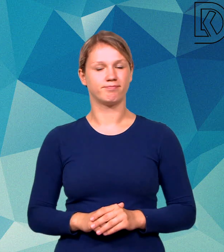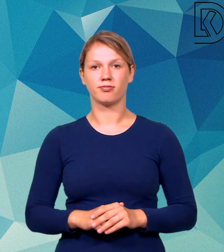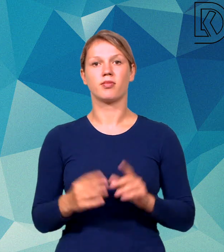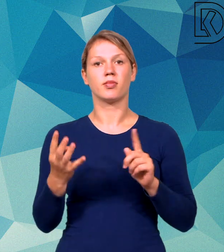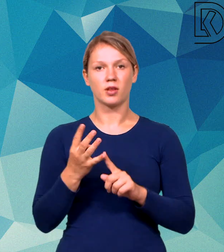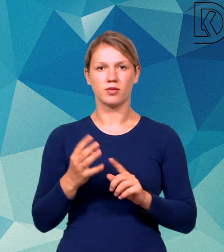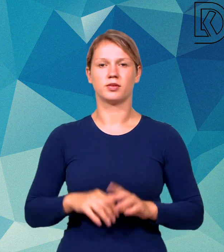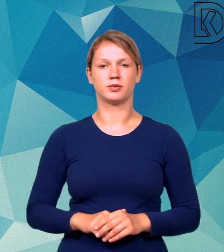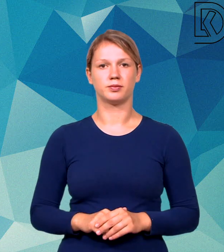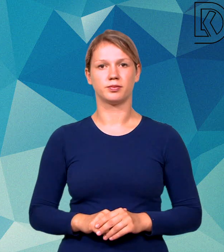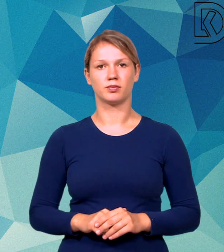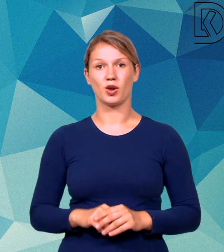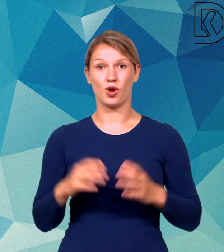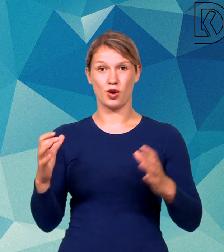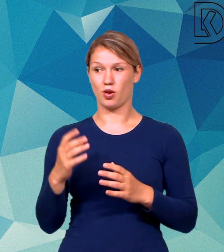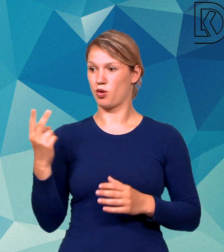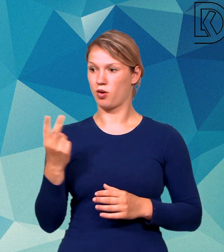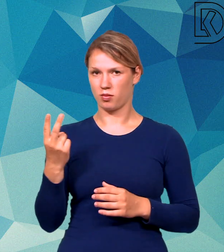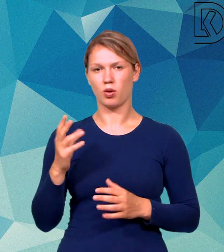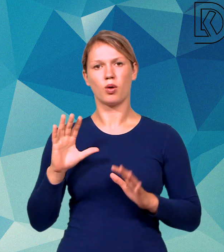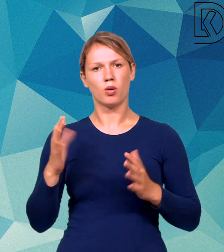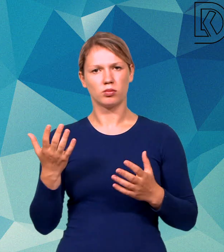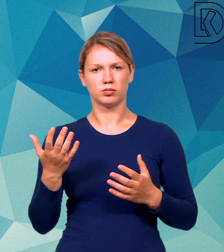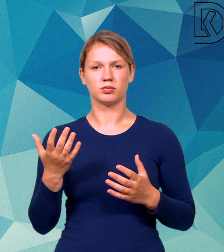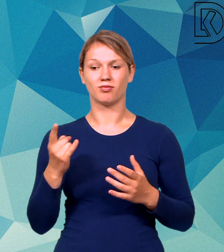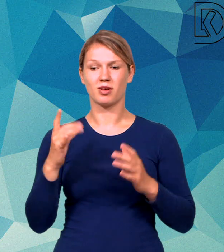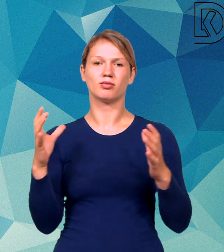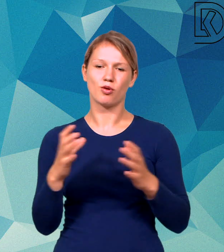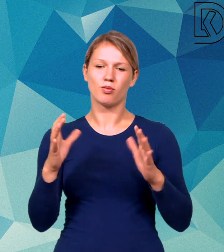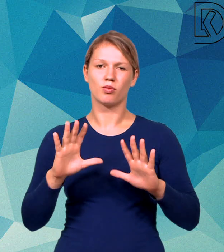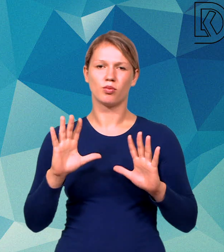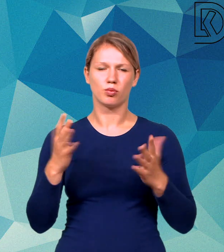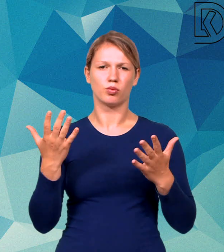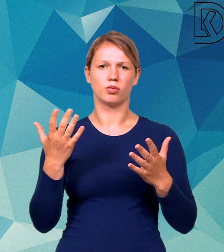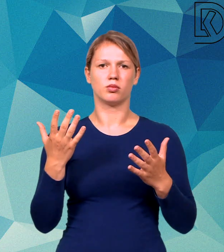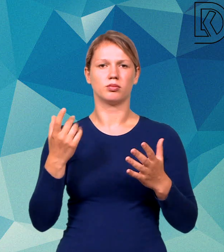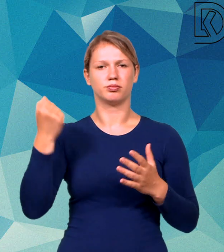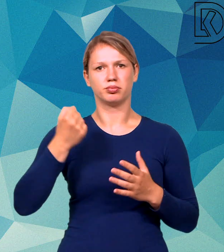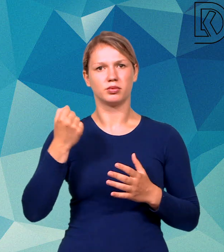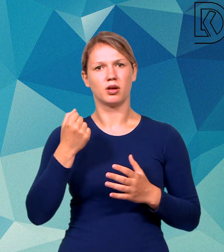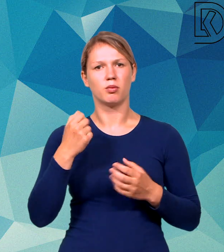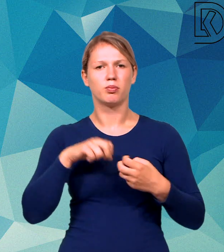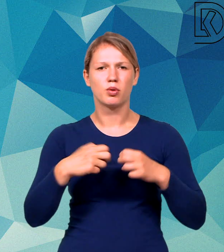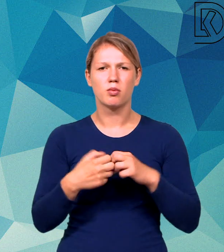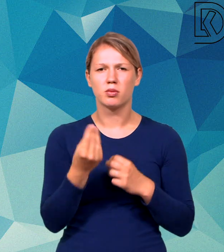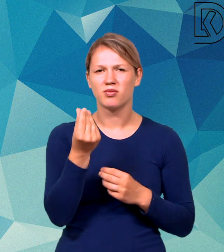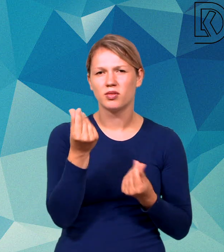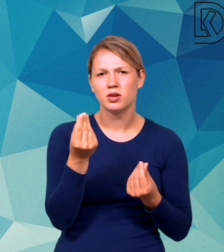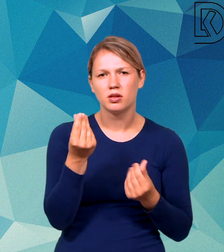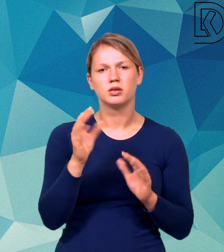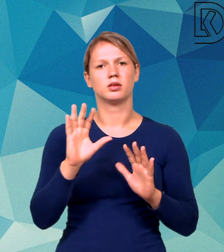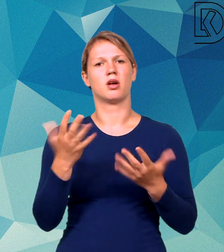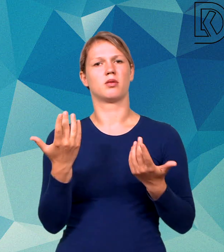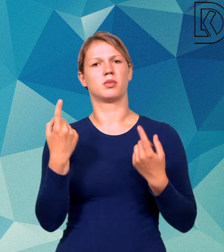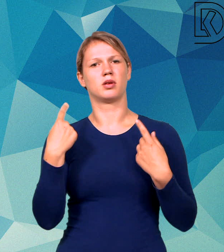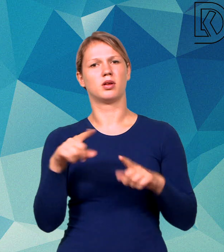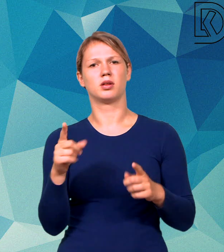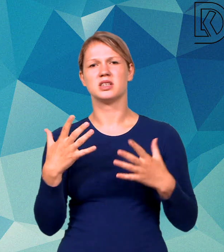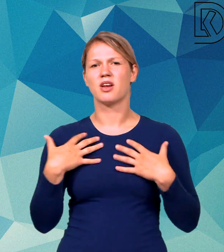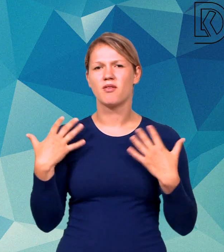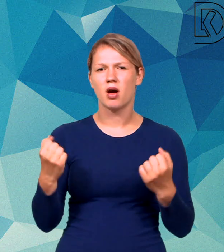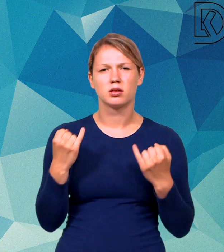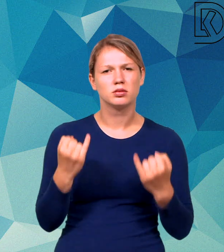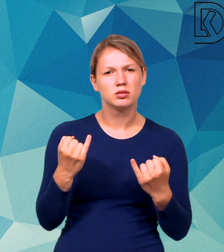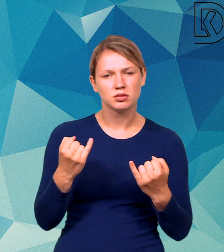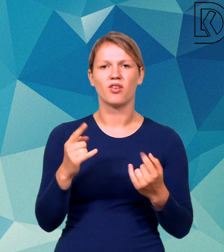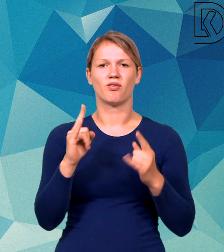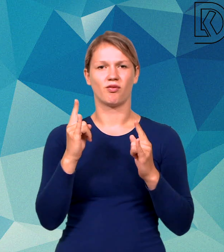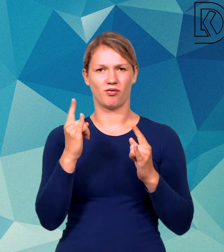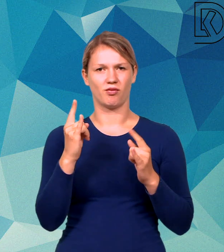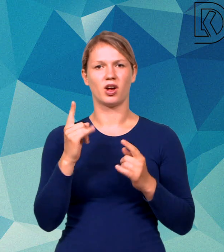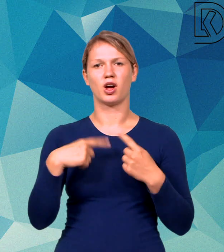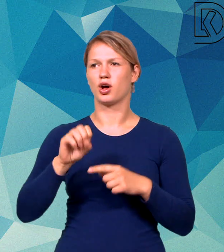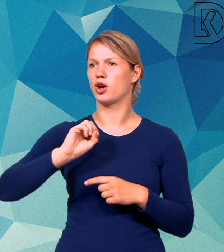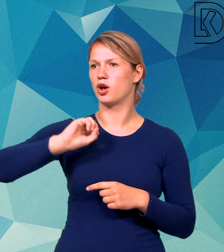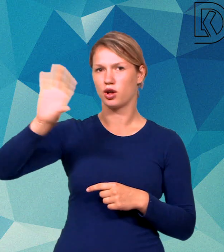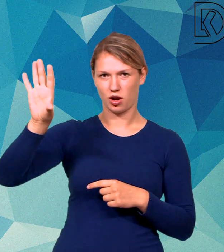Ketvirta, jeigu globėjus staiga ištinka finansinės ar sveikatos problemos ir vaikas būna grąžinamas į globos namus,